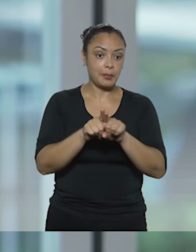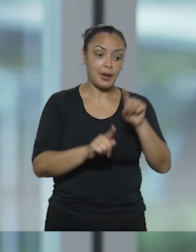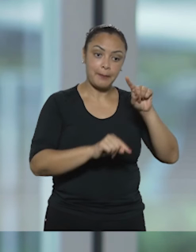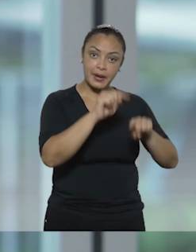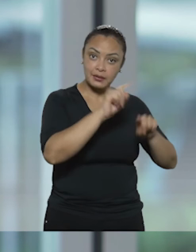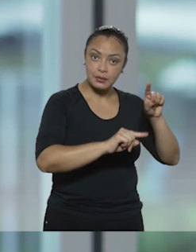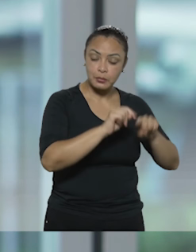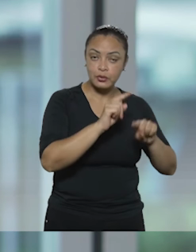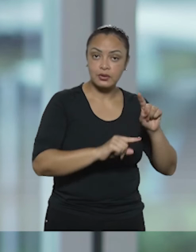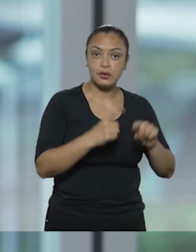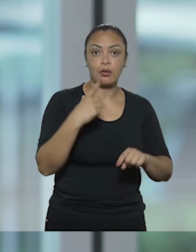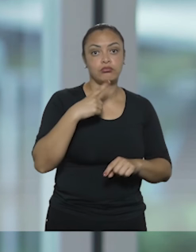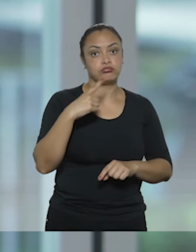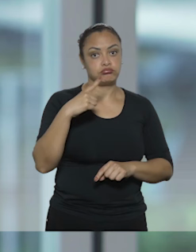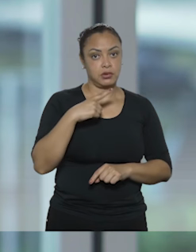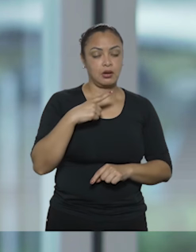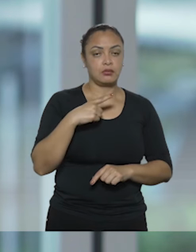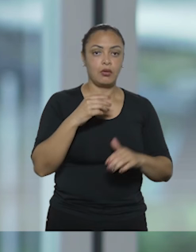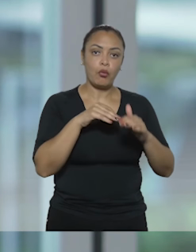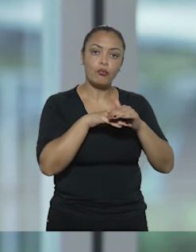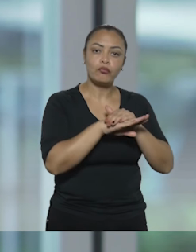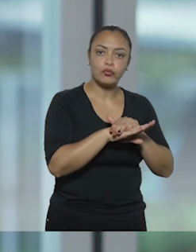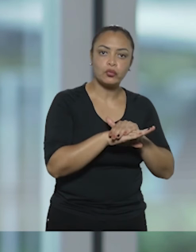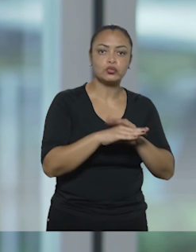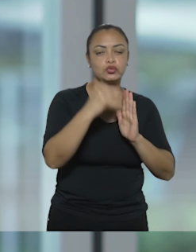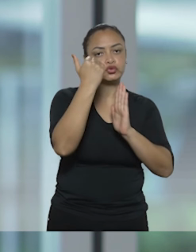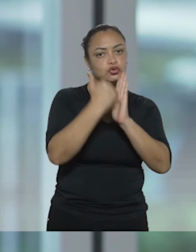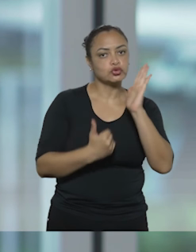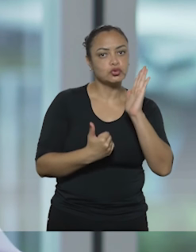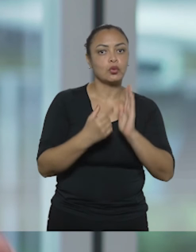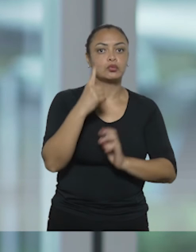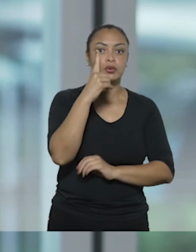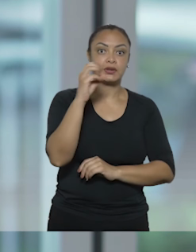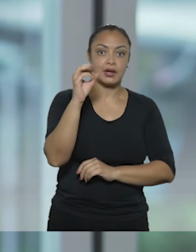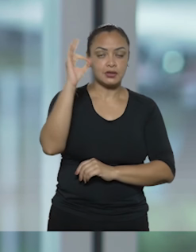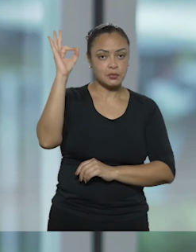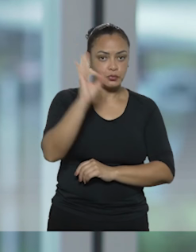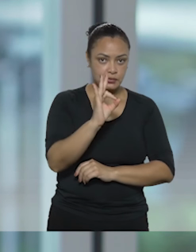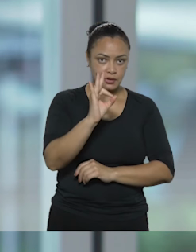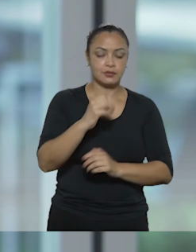patrimonial, os fundos em que o BCIA investe estão com desconto médio de 10%, quando